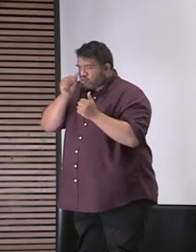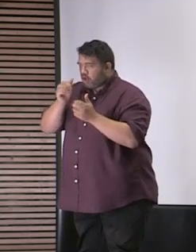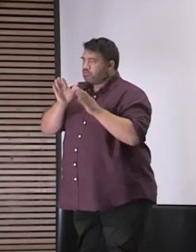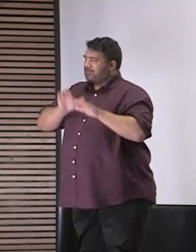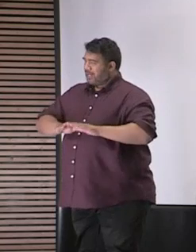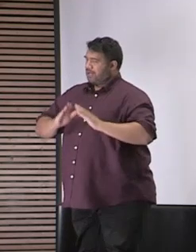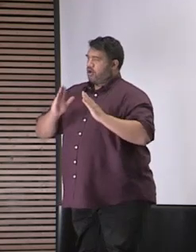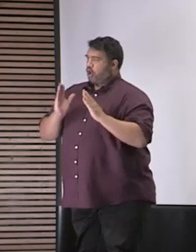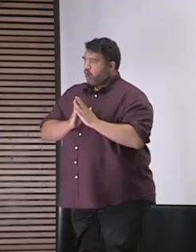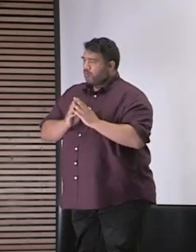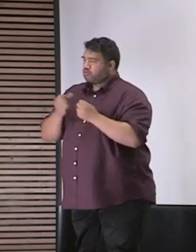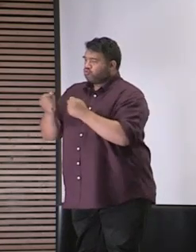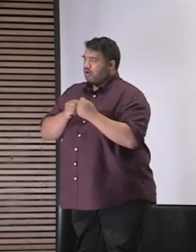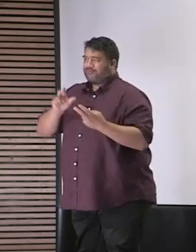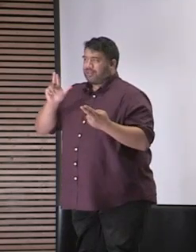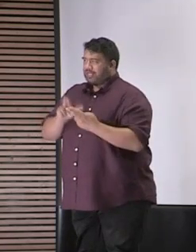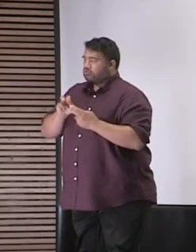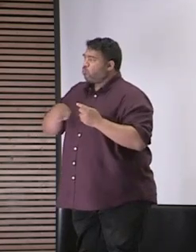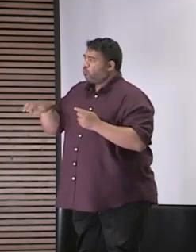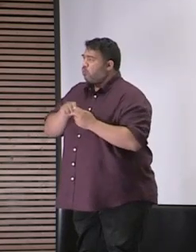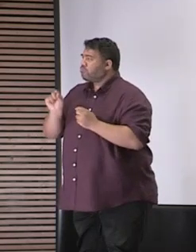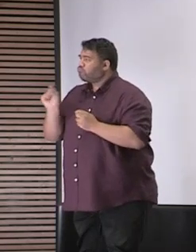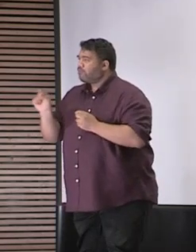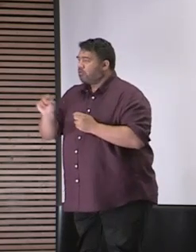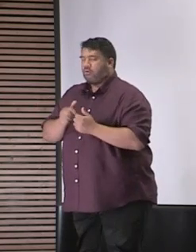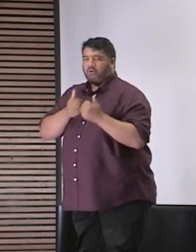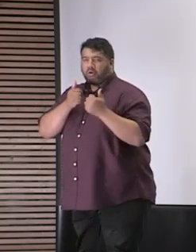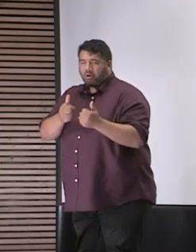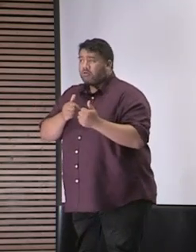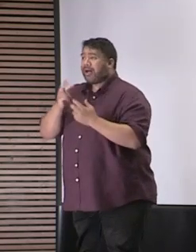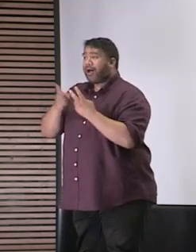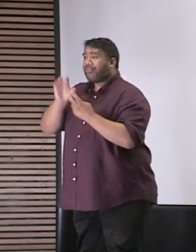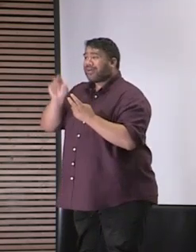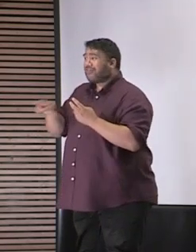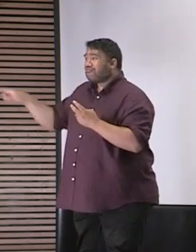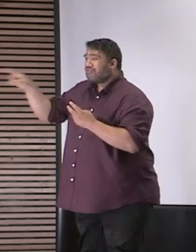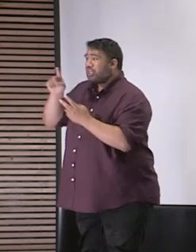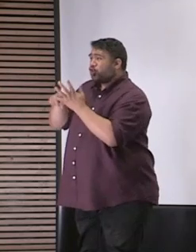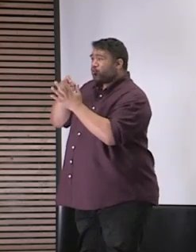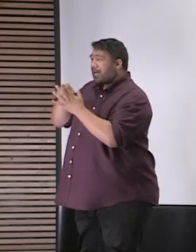el primer día, pensé que el esfuerzo que los neozelandeses habían puesto en esto había sido increíble. El hecho de que se movieron tan rápido. El hecho de que todos entendieran